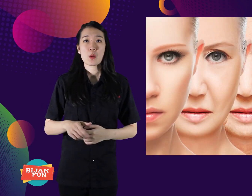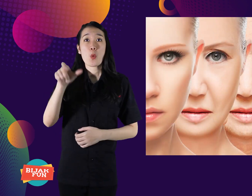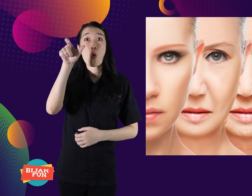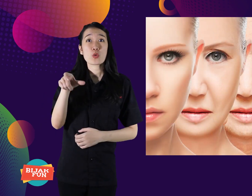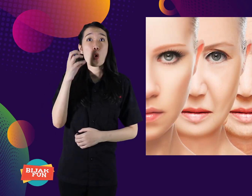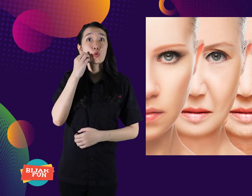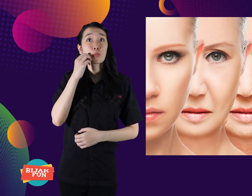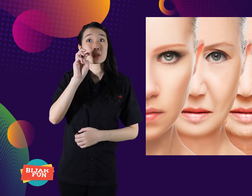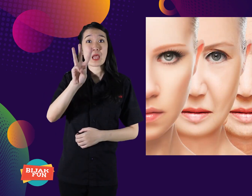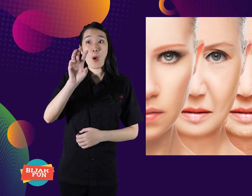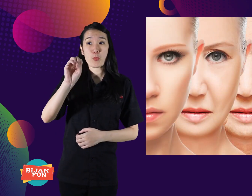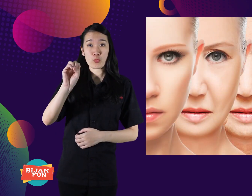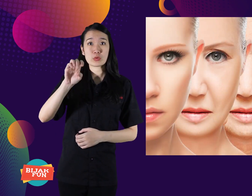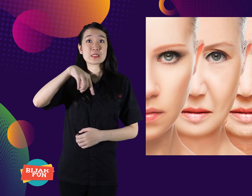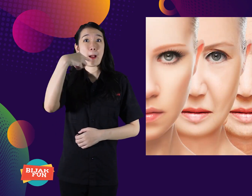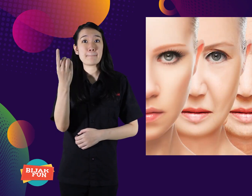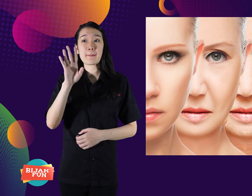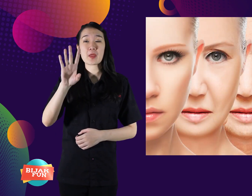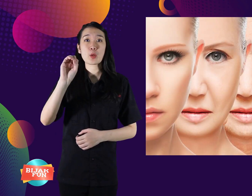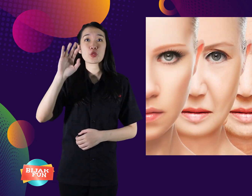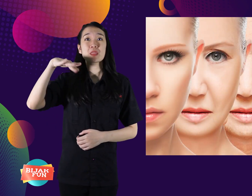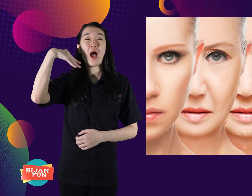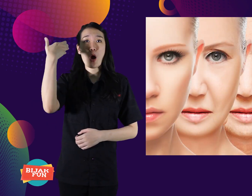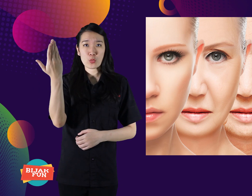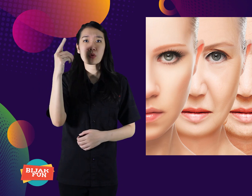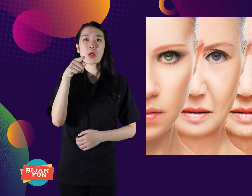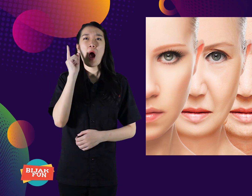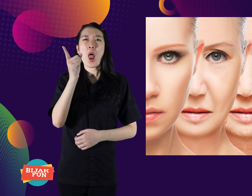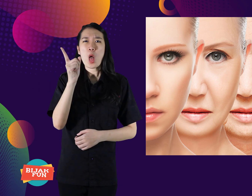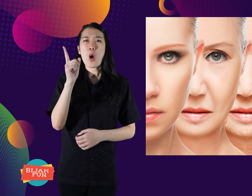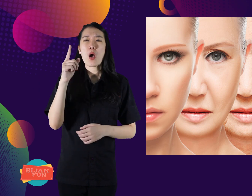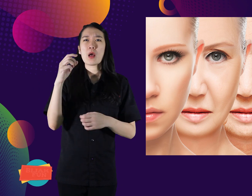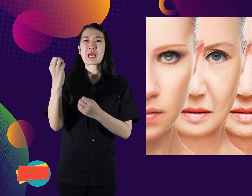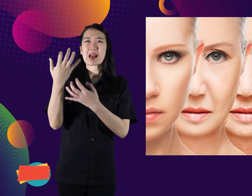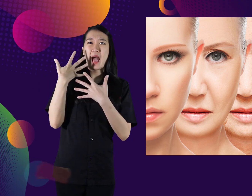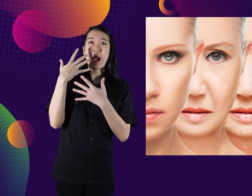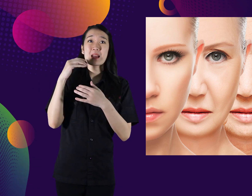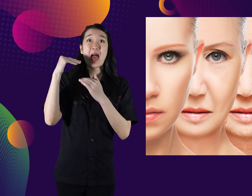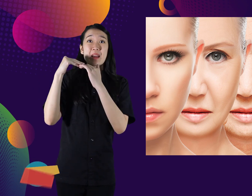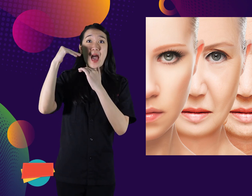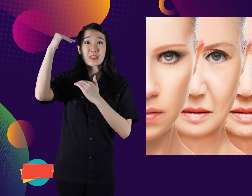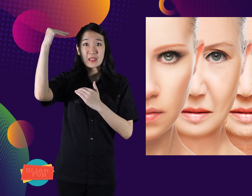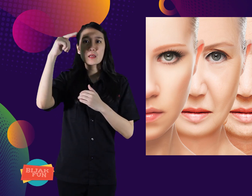Usia orang tersebut dari 30 sampai 40 tahun, jika terkena darah tinggi,